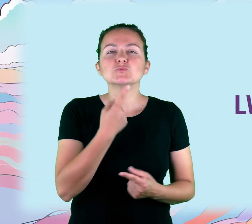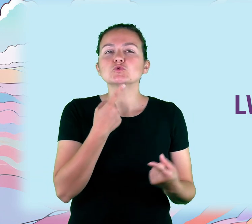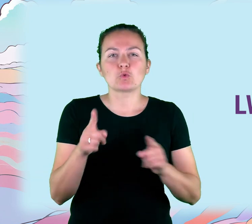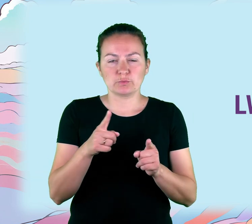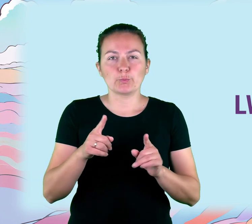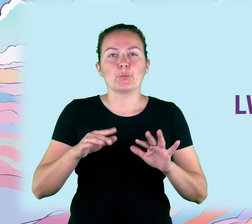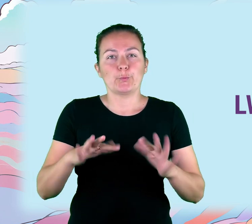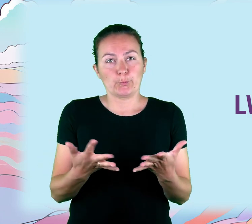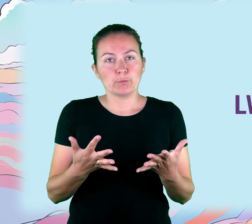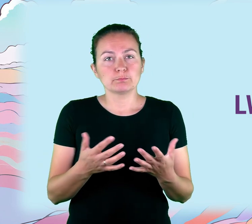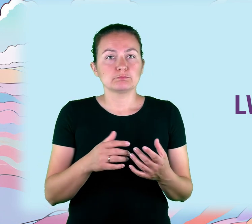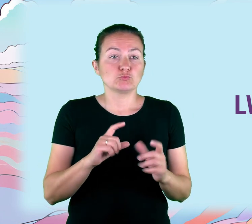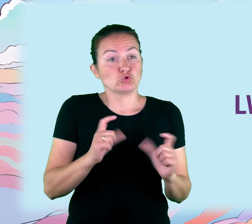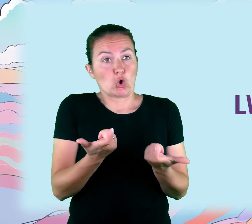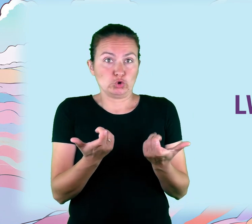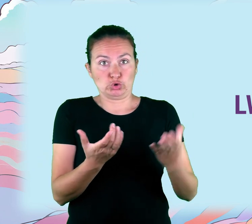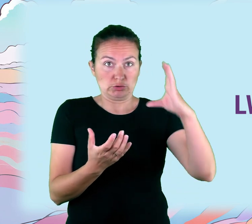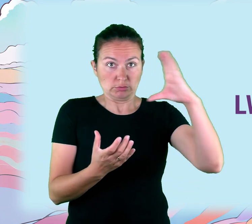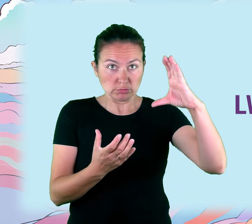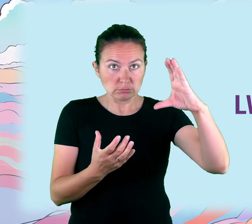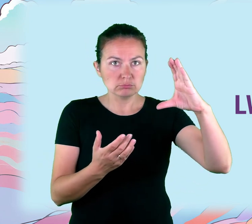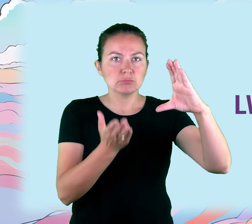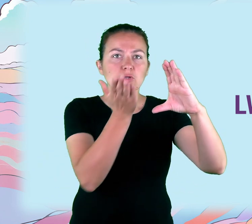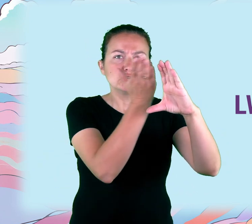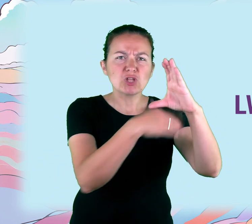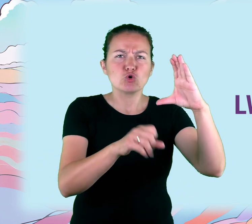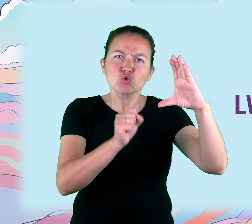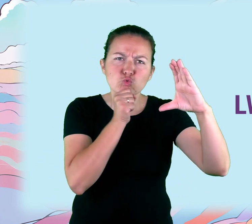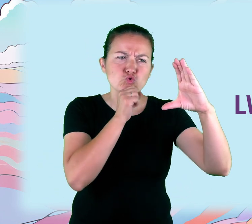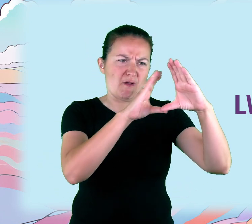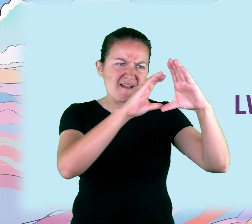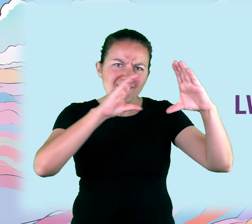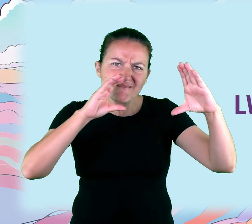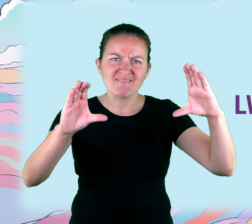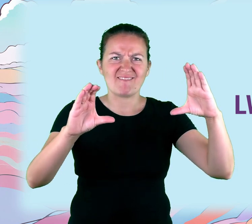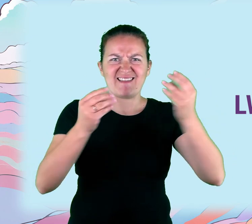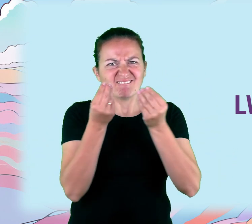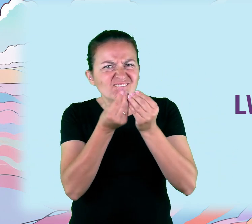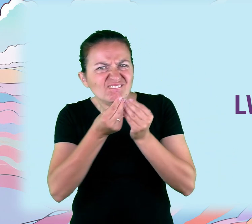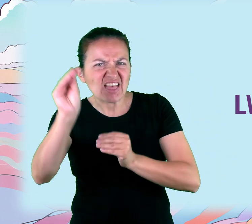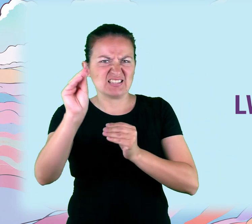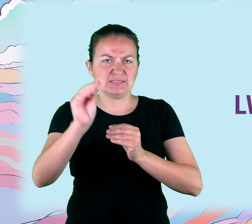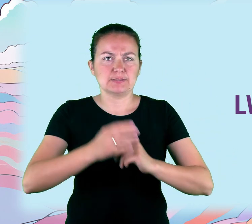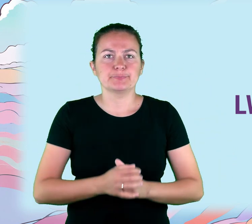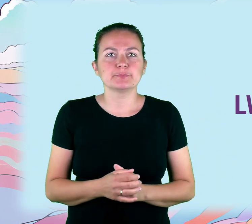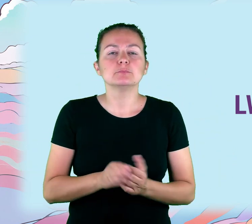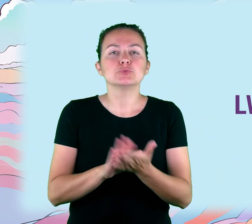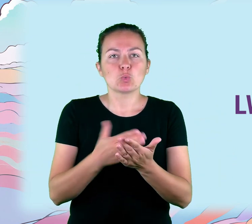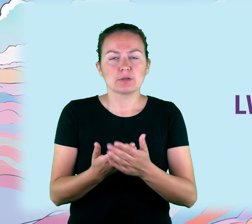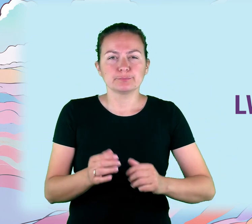Główna część czegoś. Duża (większa) część. Przykłady: